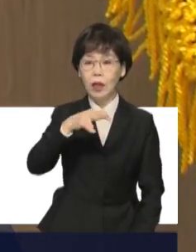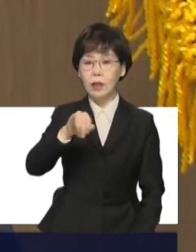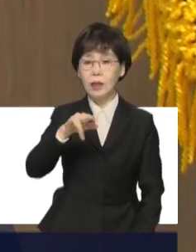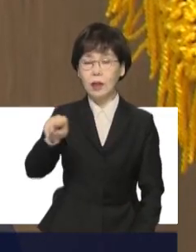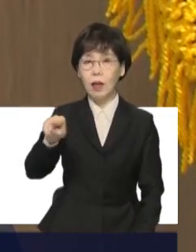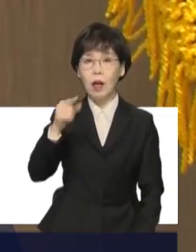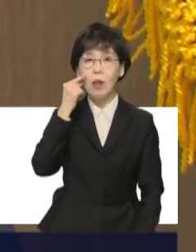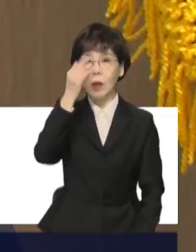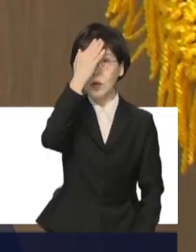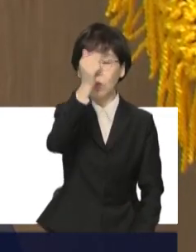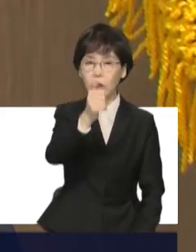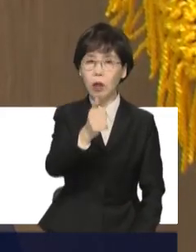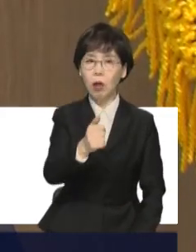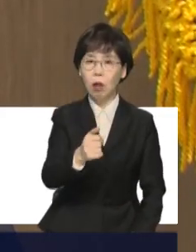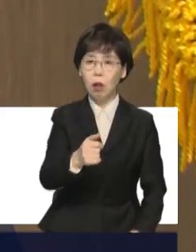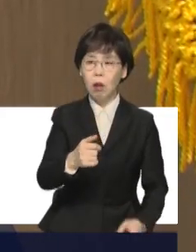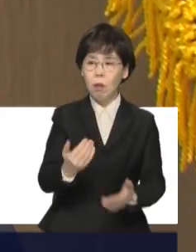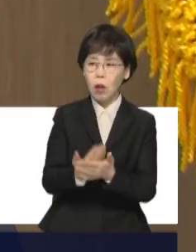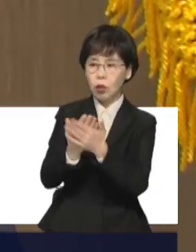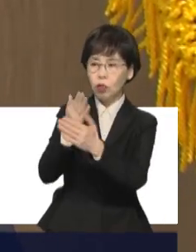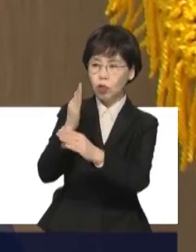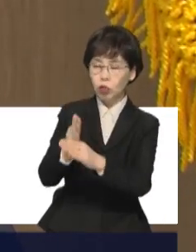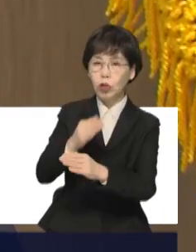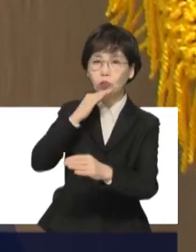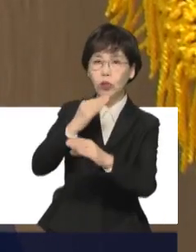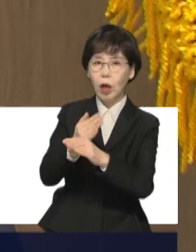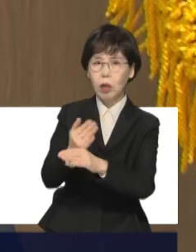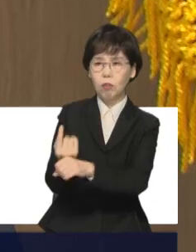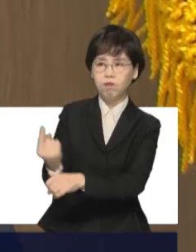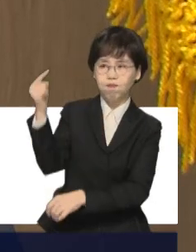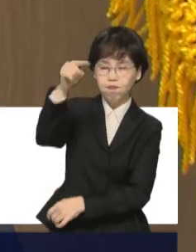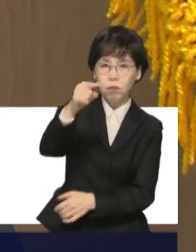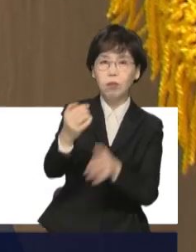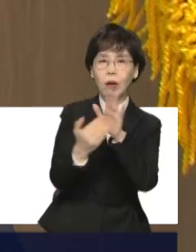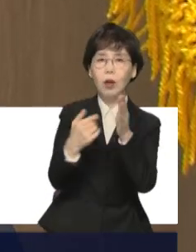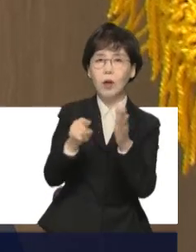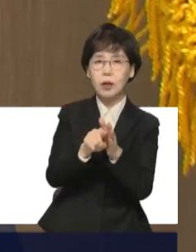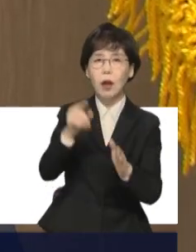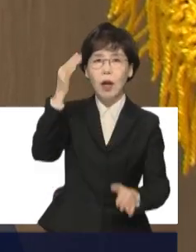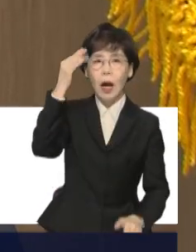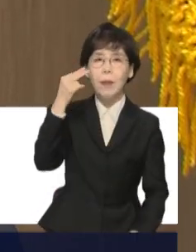북핵 미사일 위협에 대응하기 위해 한미일